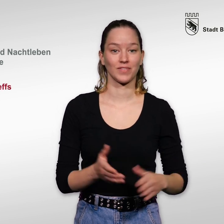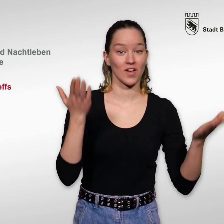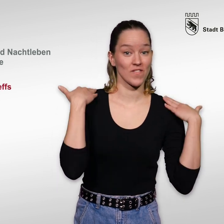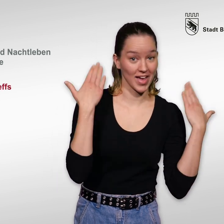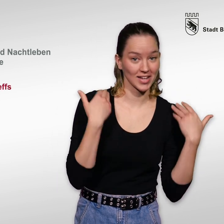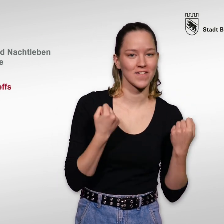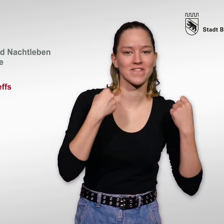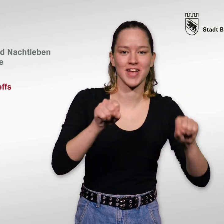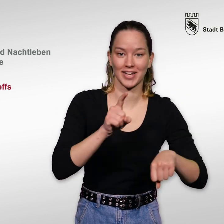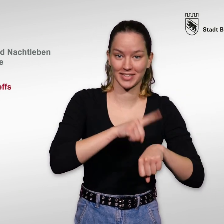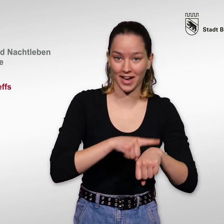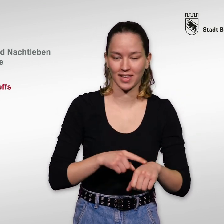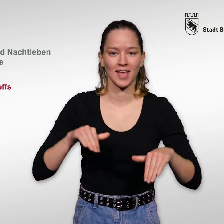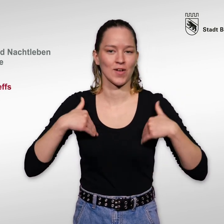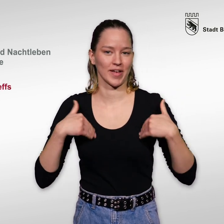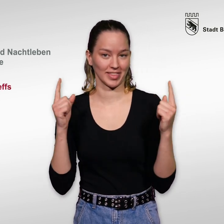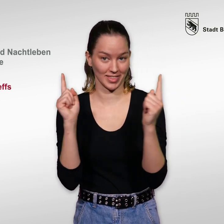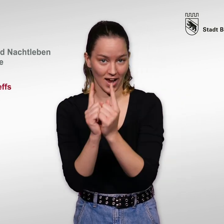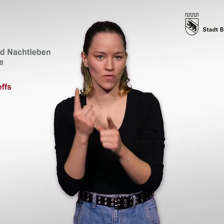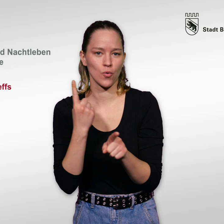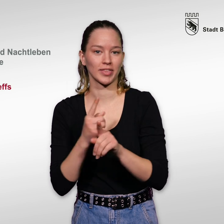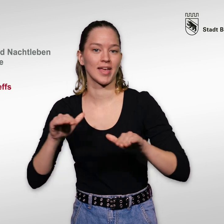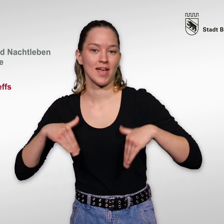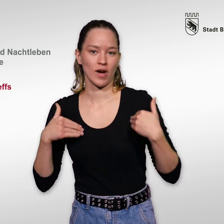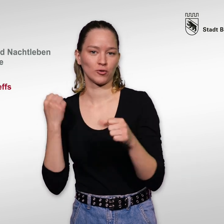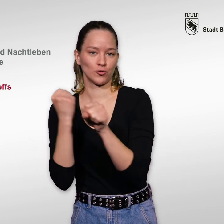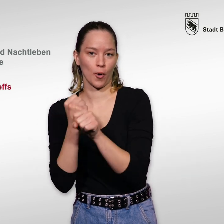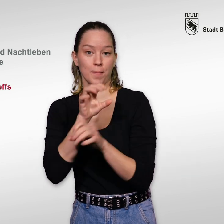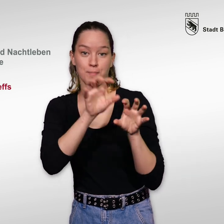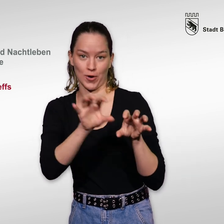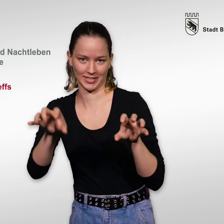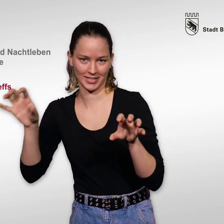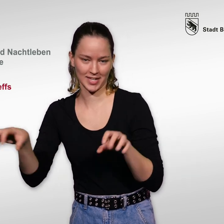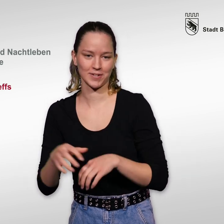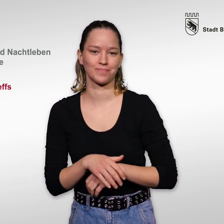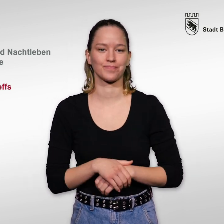Ferien, Freizeit, Jugendtreffs und Jugend-Job-Börse